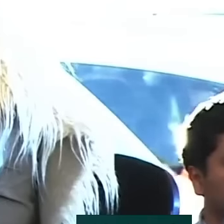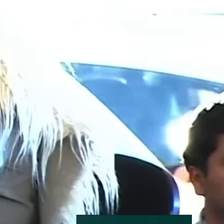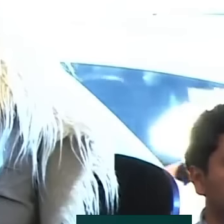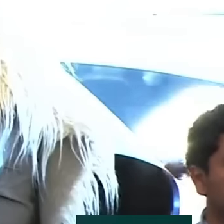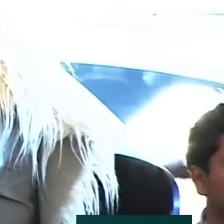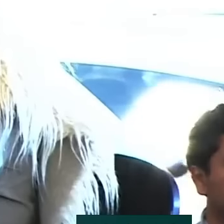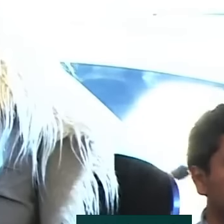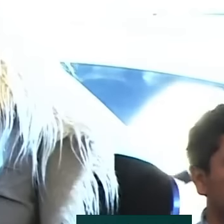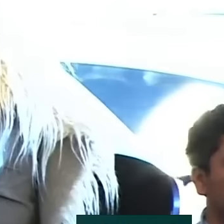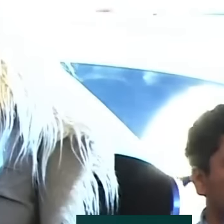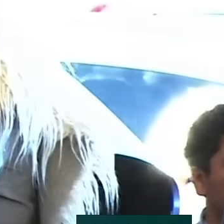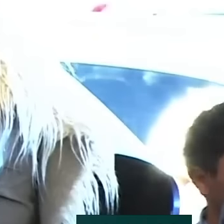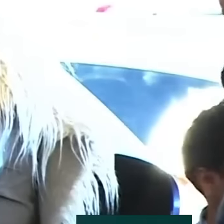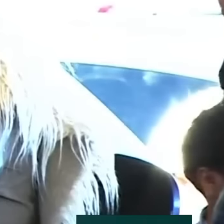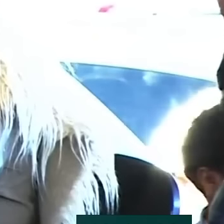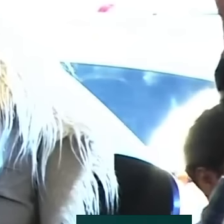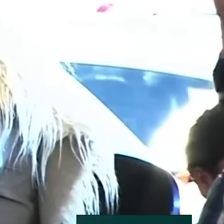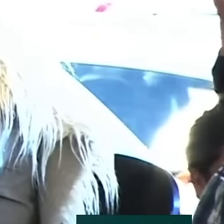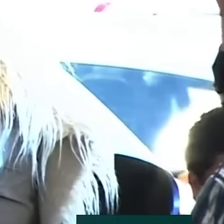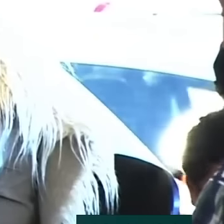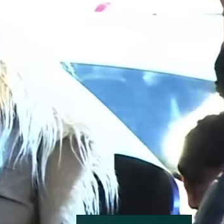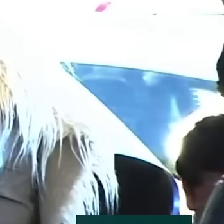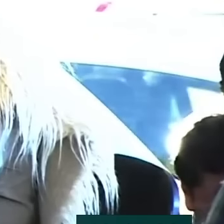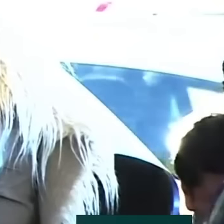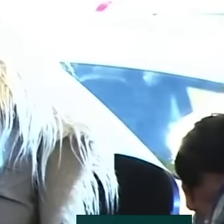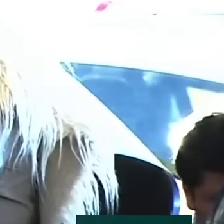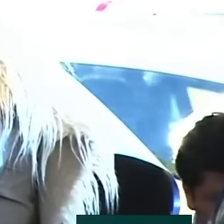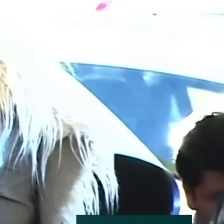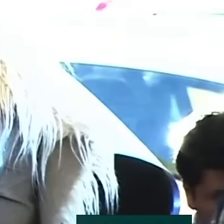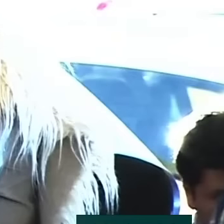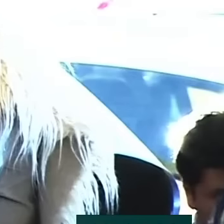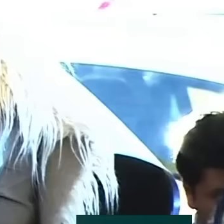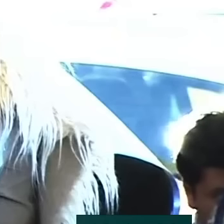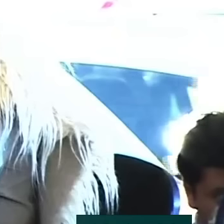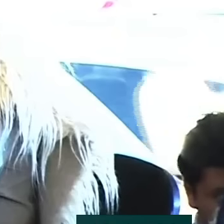tradición usos y costumbres